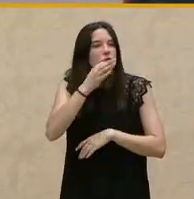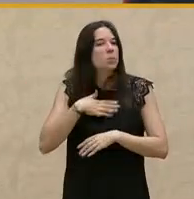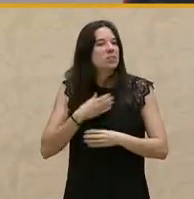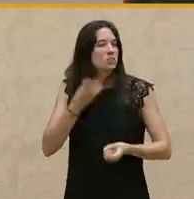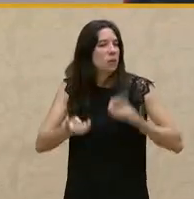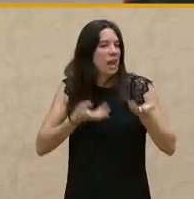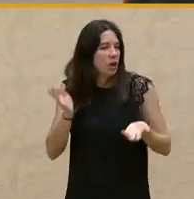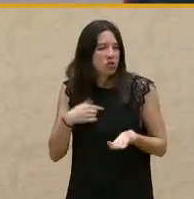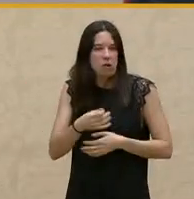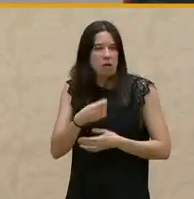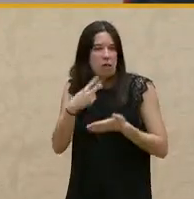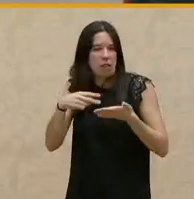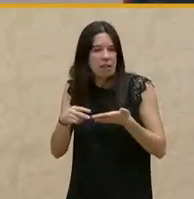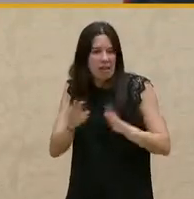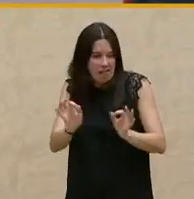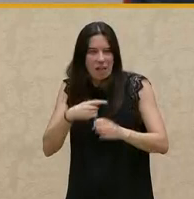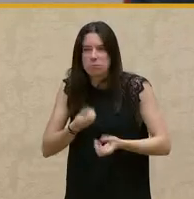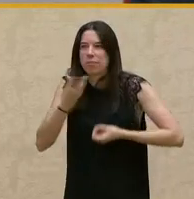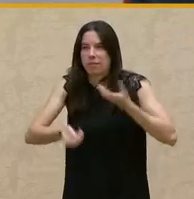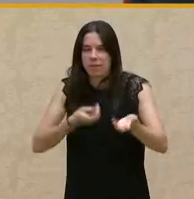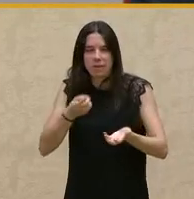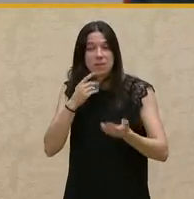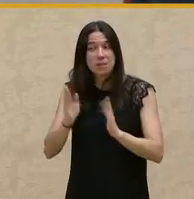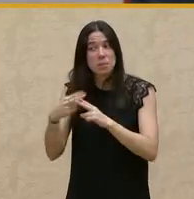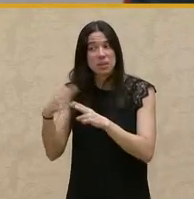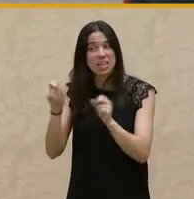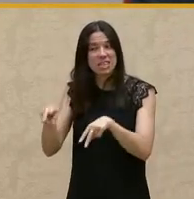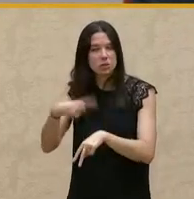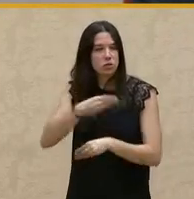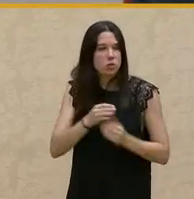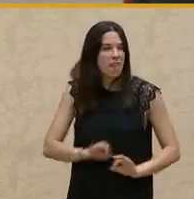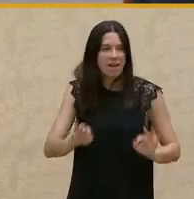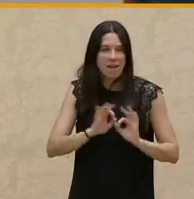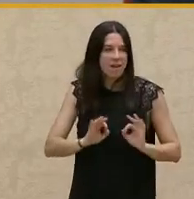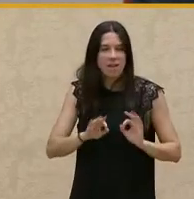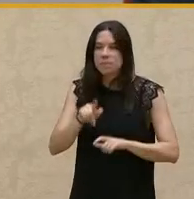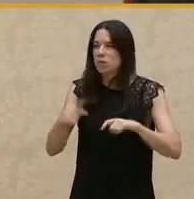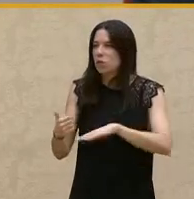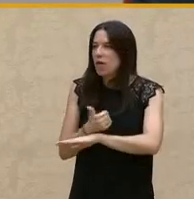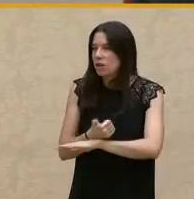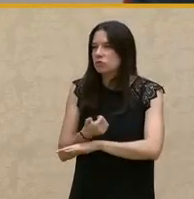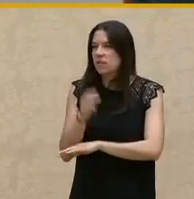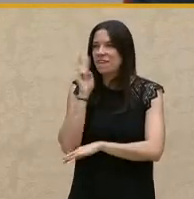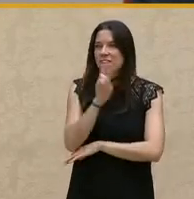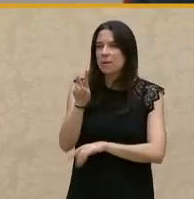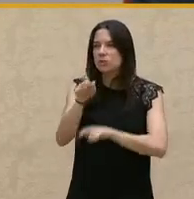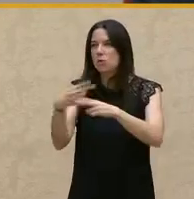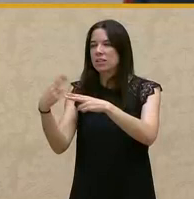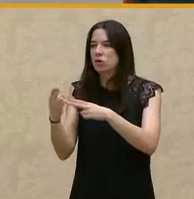sin la parte política nosotros no somos nada. La ciudadanía os ve como la parte o modelo a